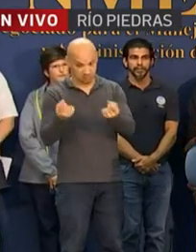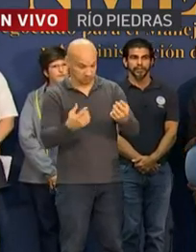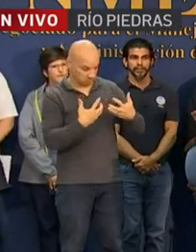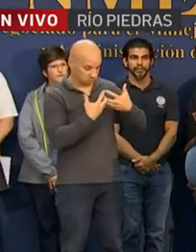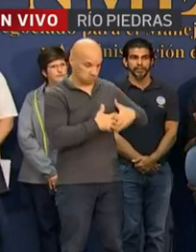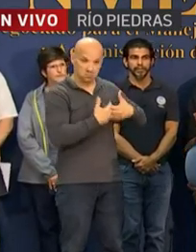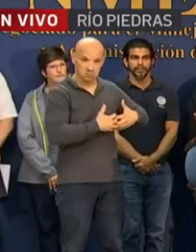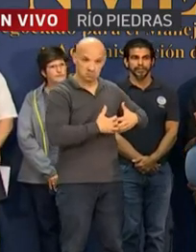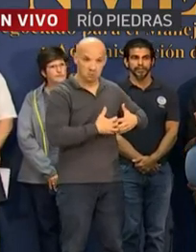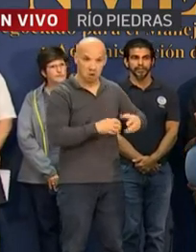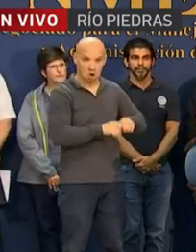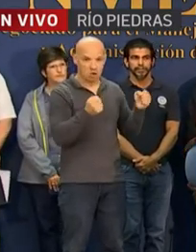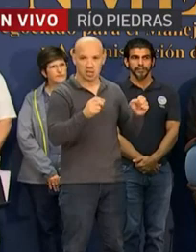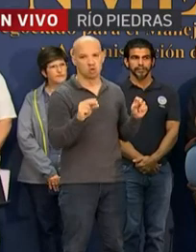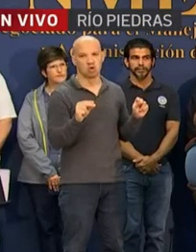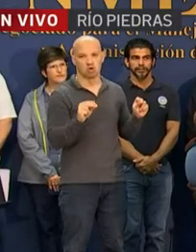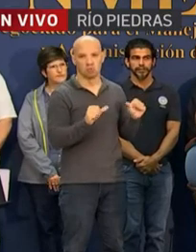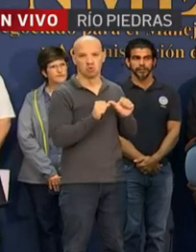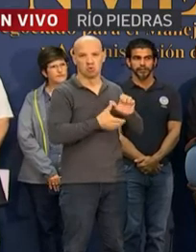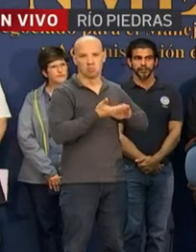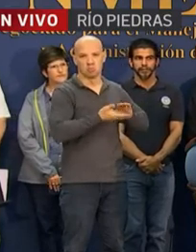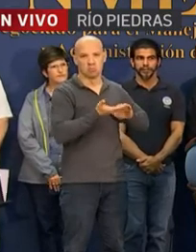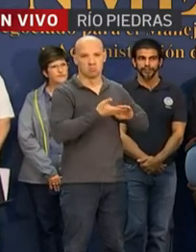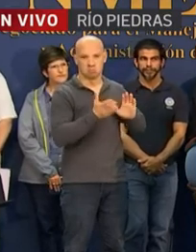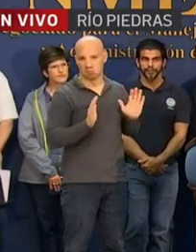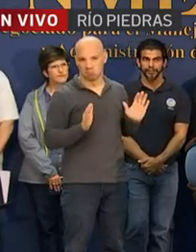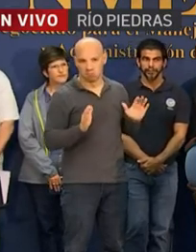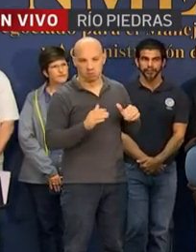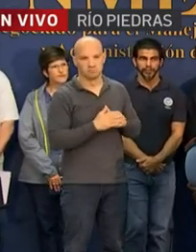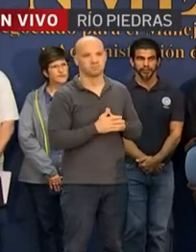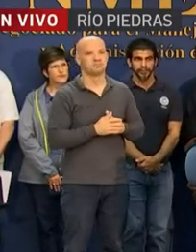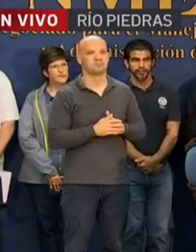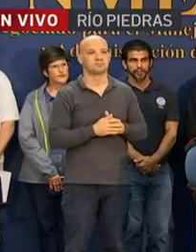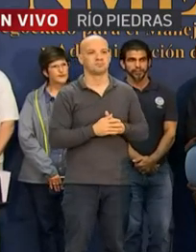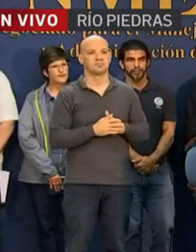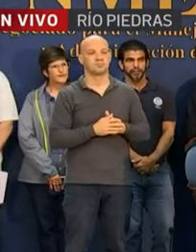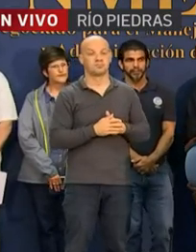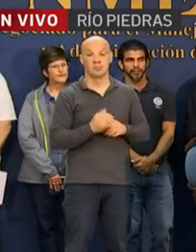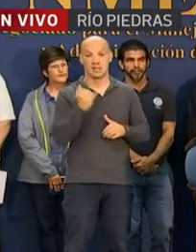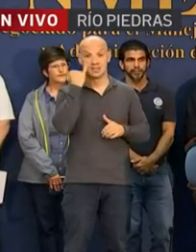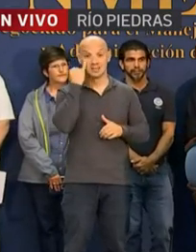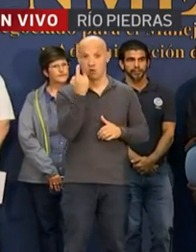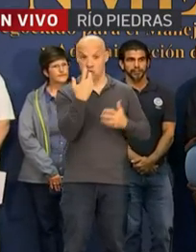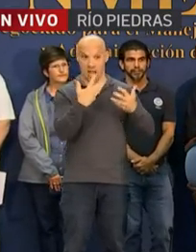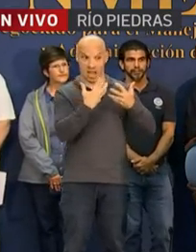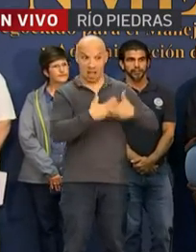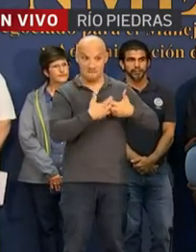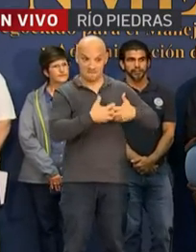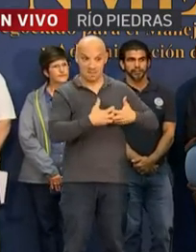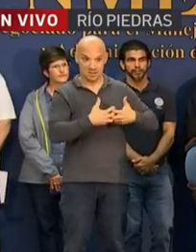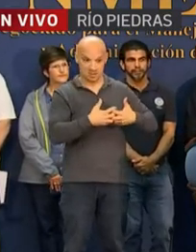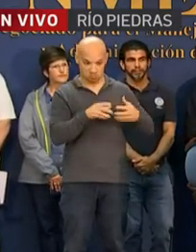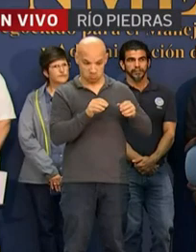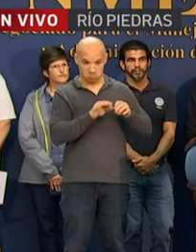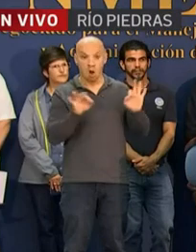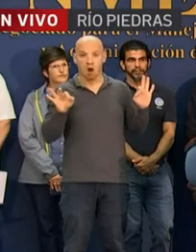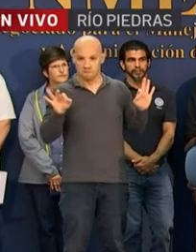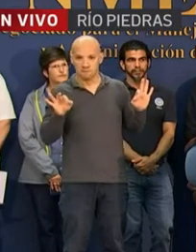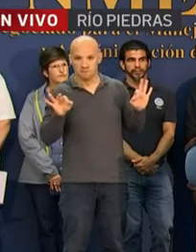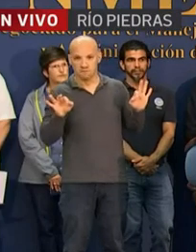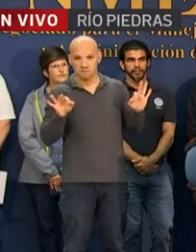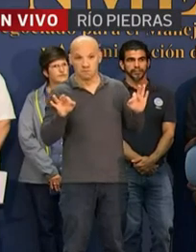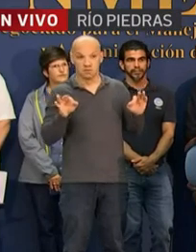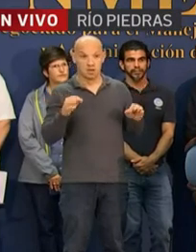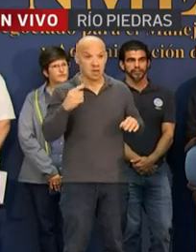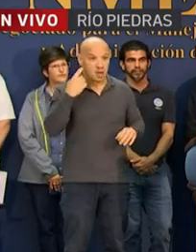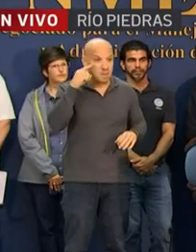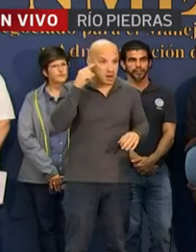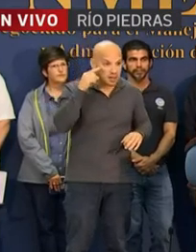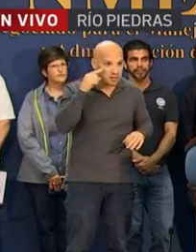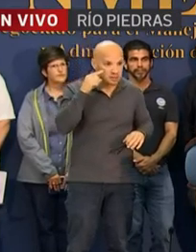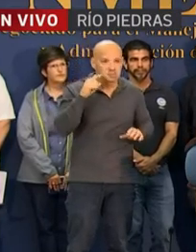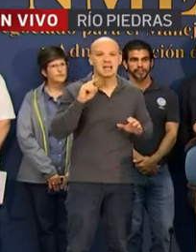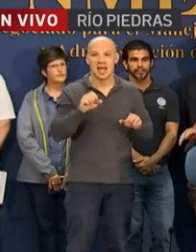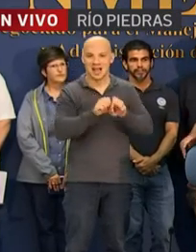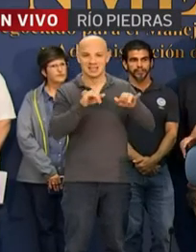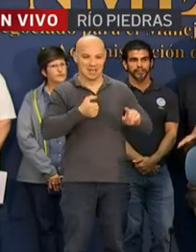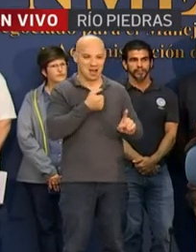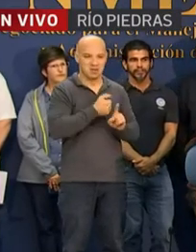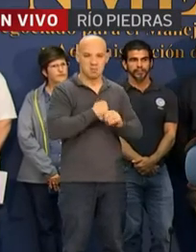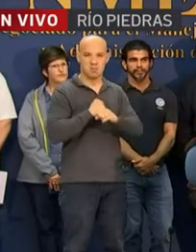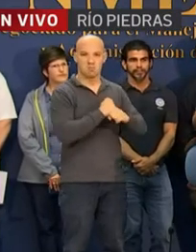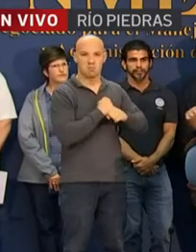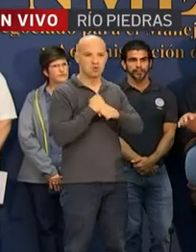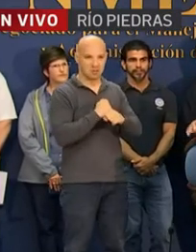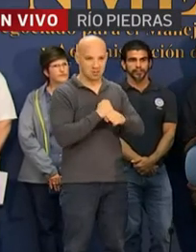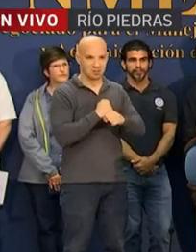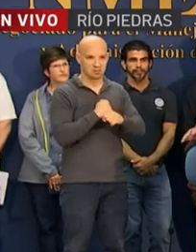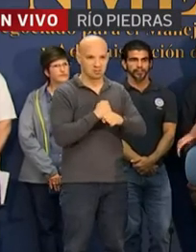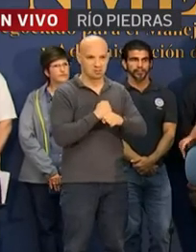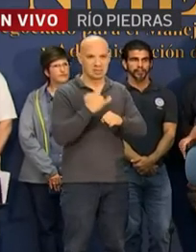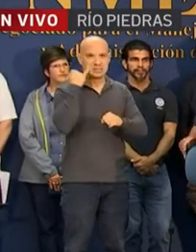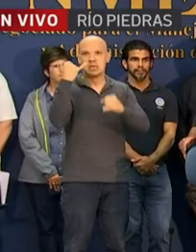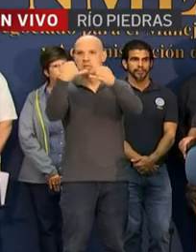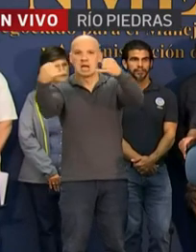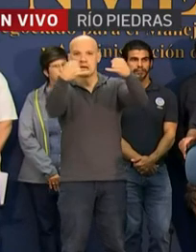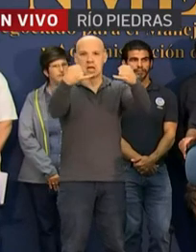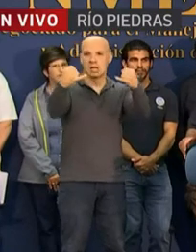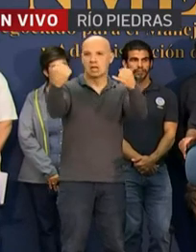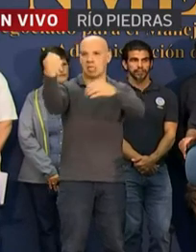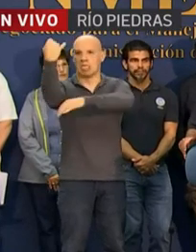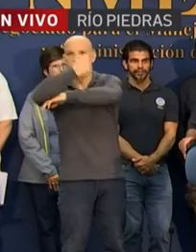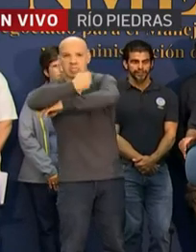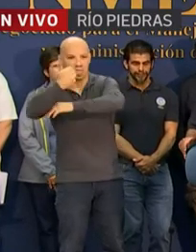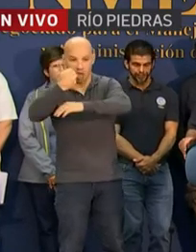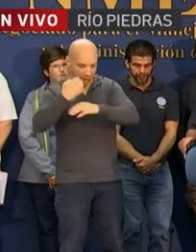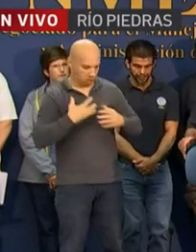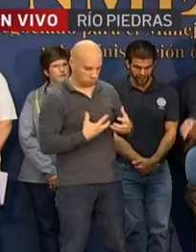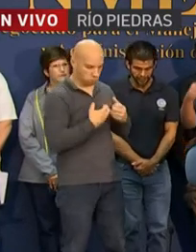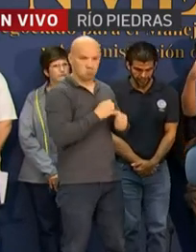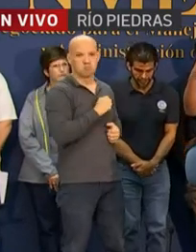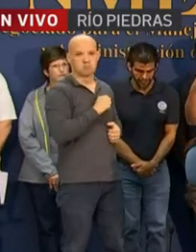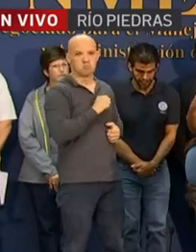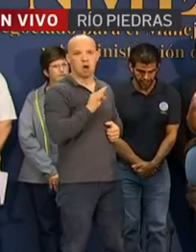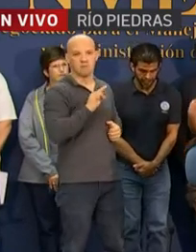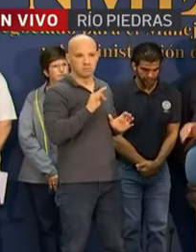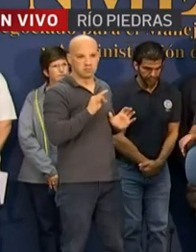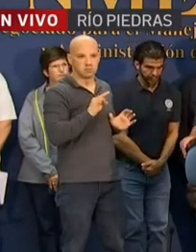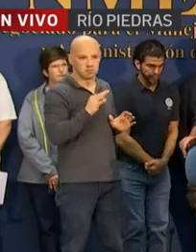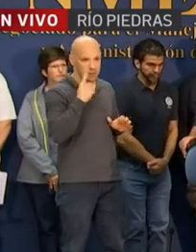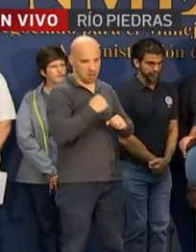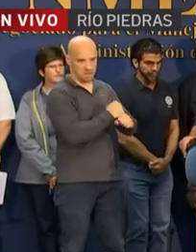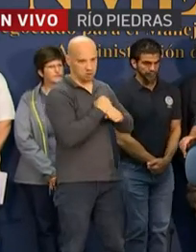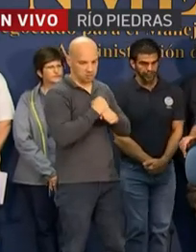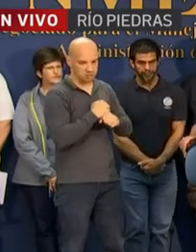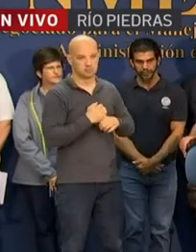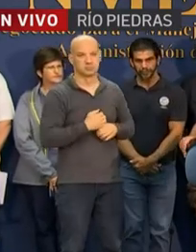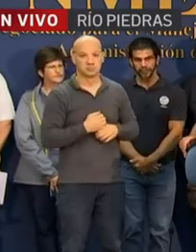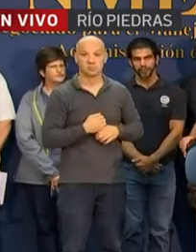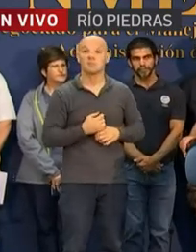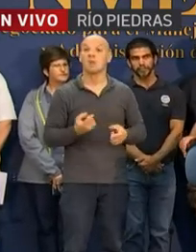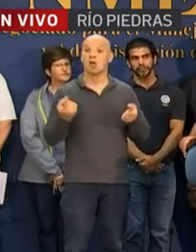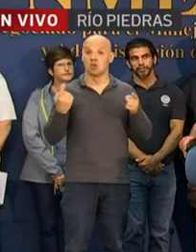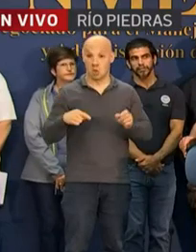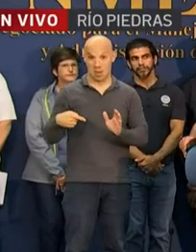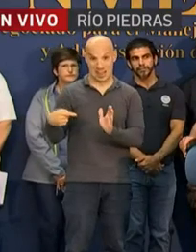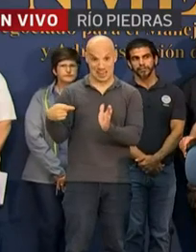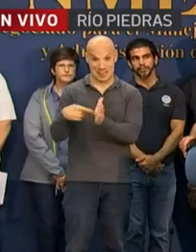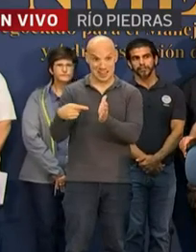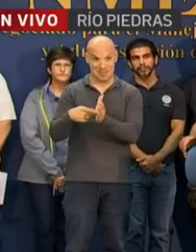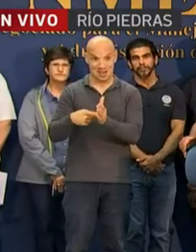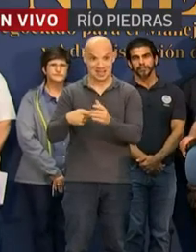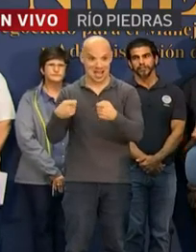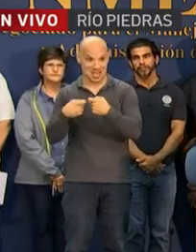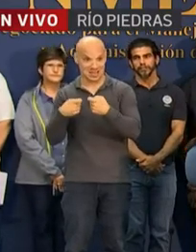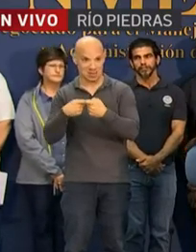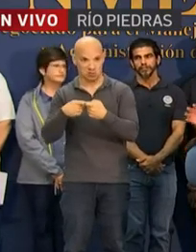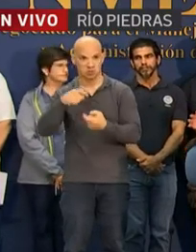TIPO DE AVERÍA. SI ES 1 PLANTA